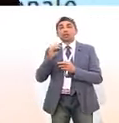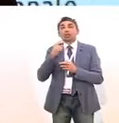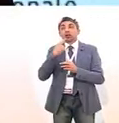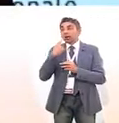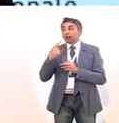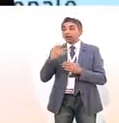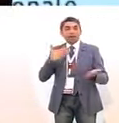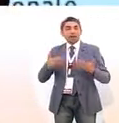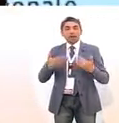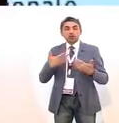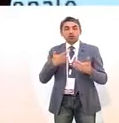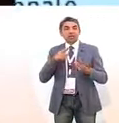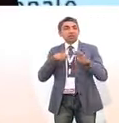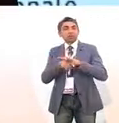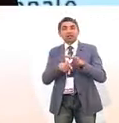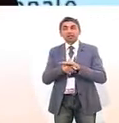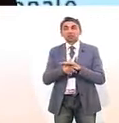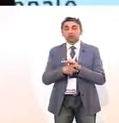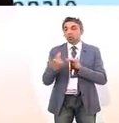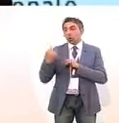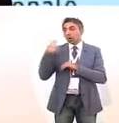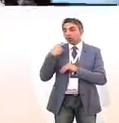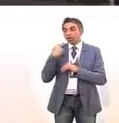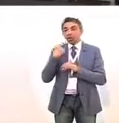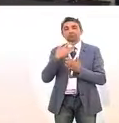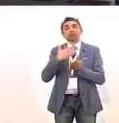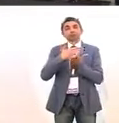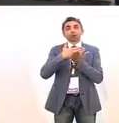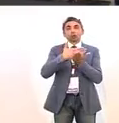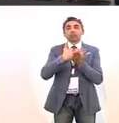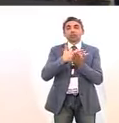l’emergenza immigrazione – poi ieri abbiamo condiviso un passaggio per cui l’immigrazione